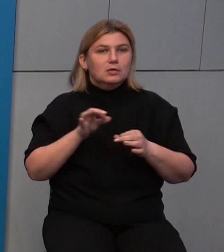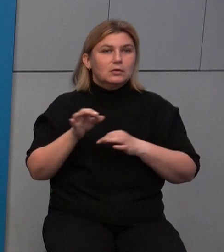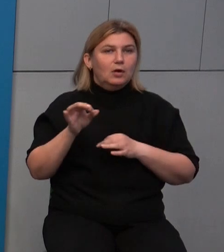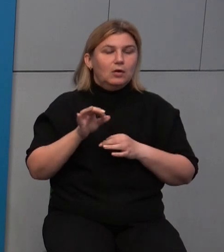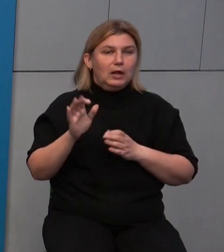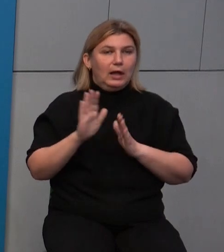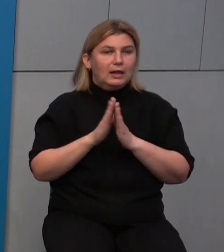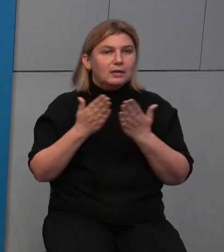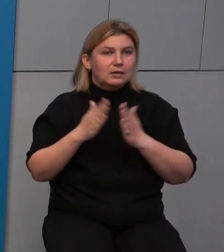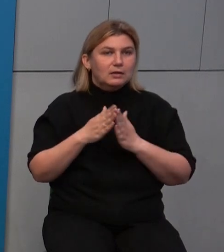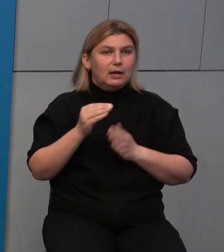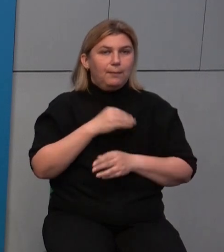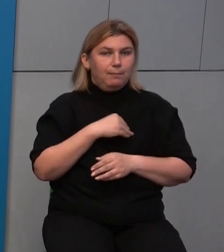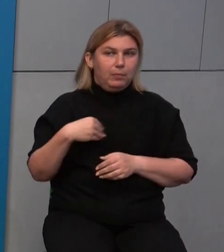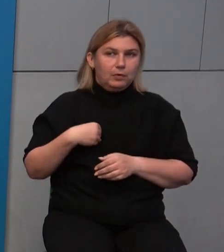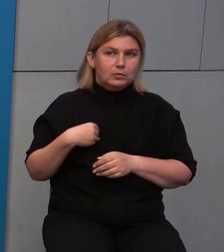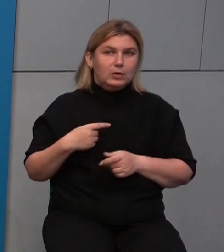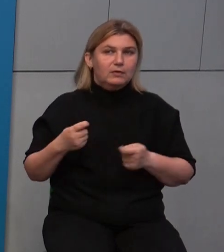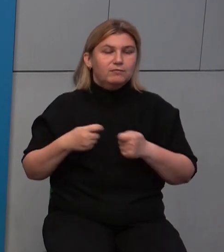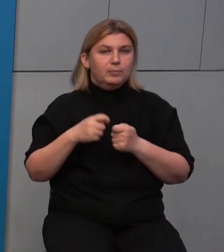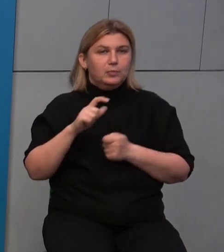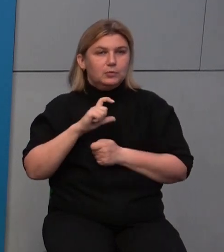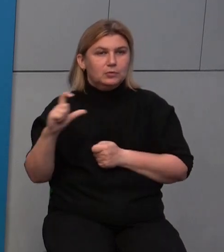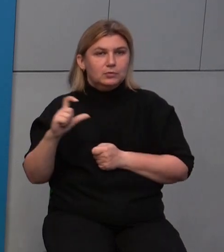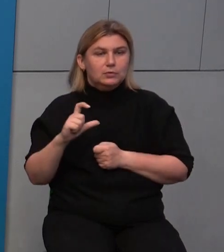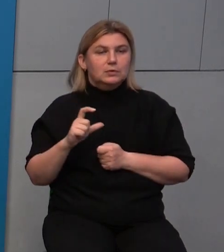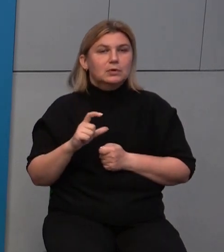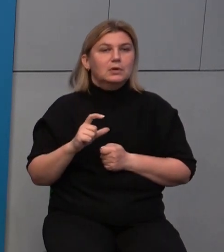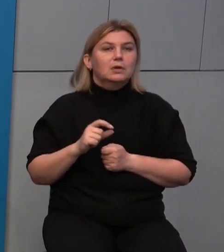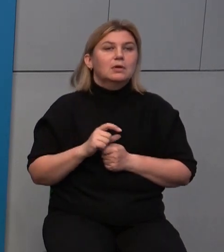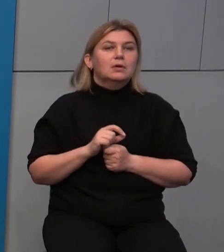czy literatury współczesnej, a nie do science fiction,